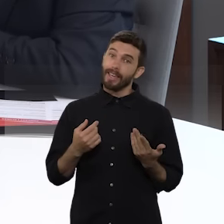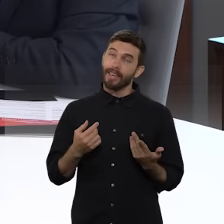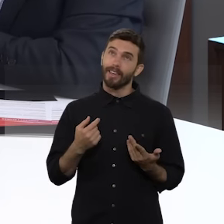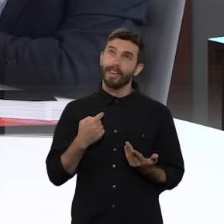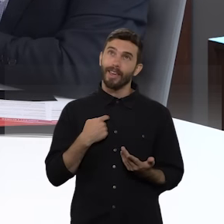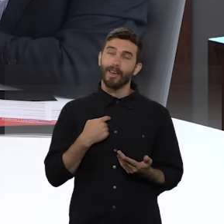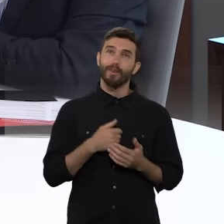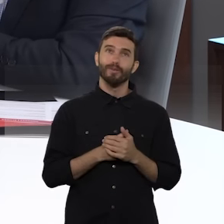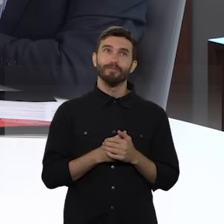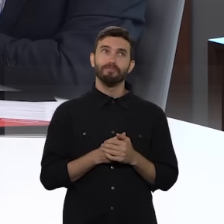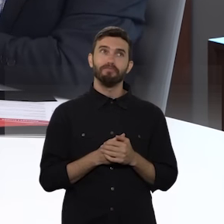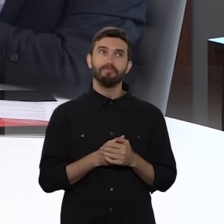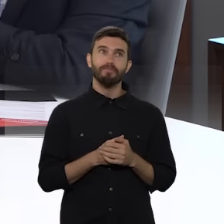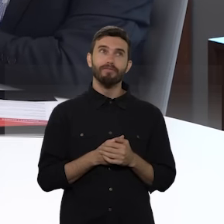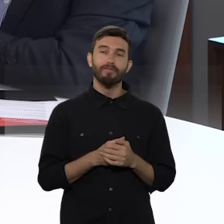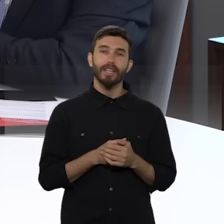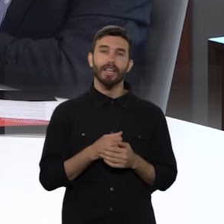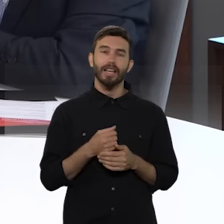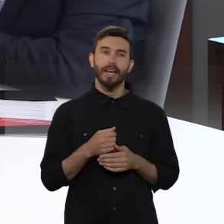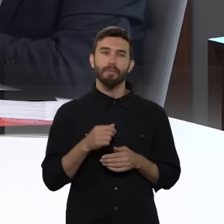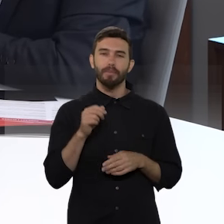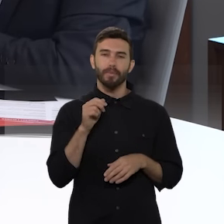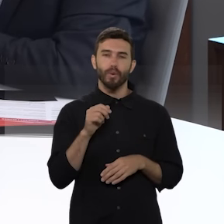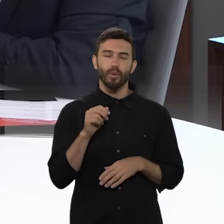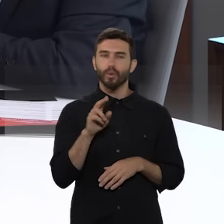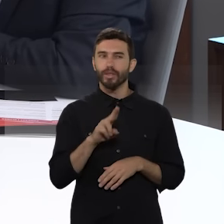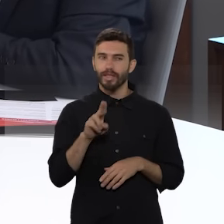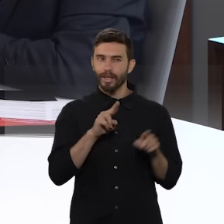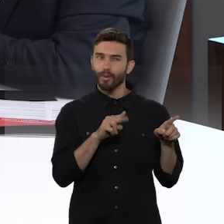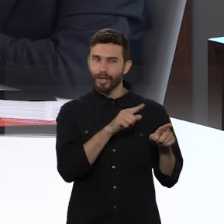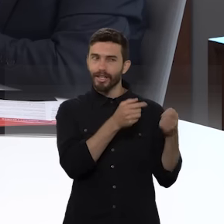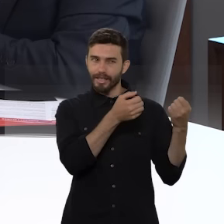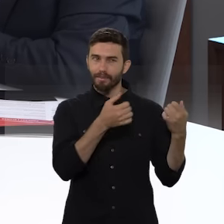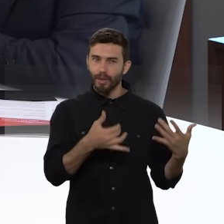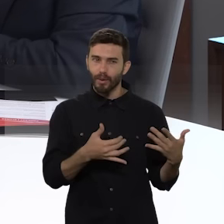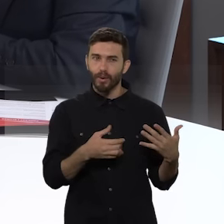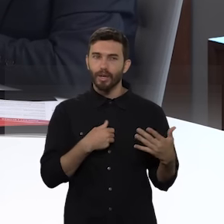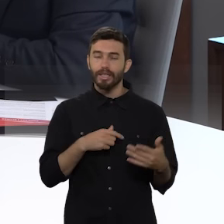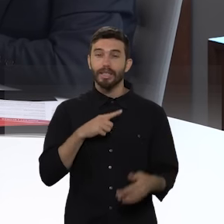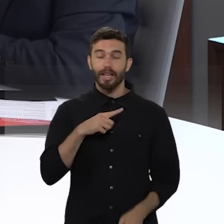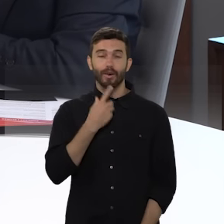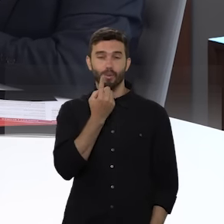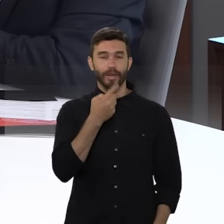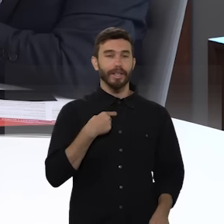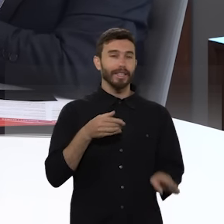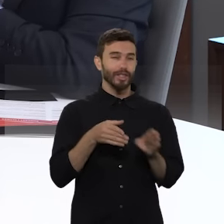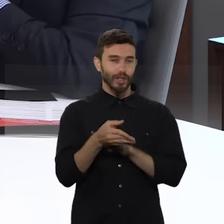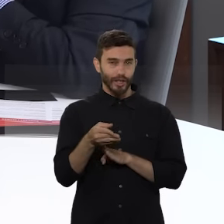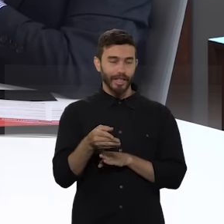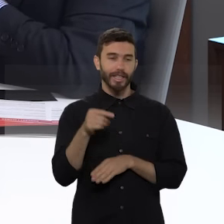mas só em relação ao que você comentou, eu não sei se você viu, uma das dicas que eu deixo aqui,